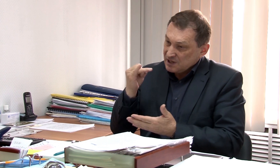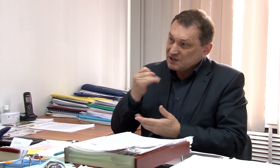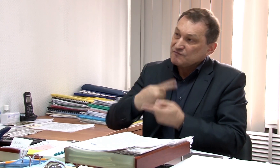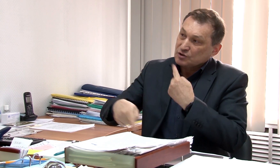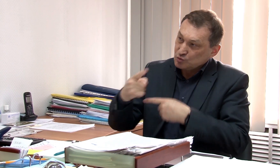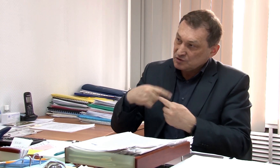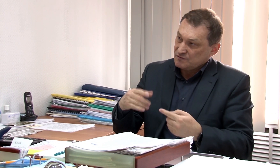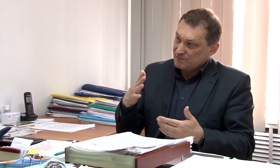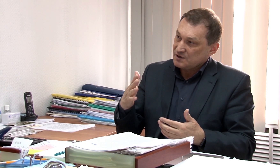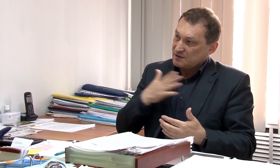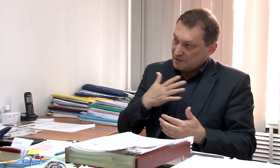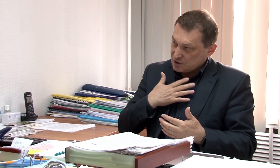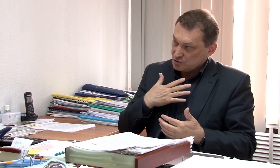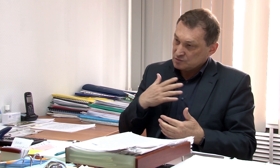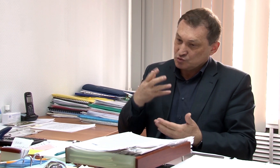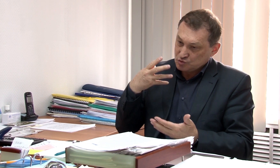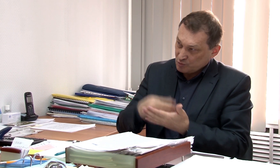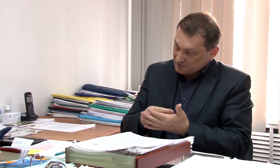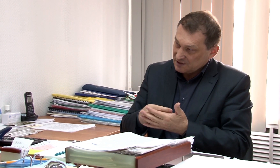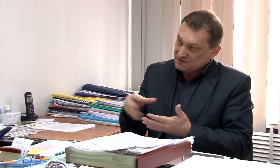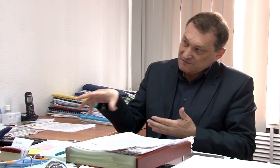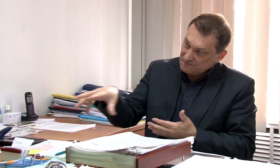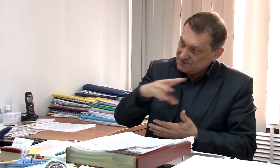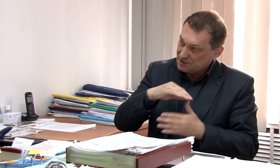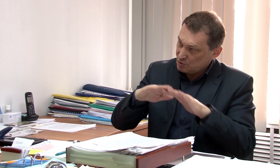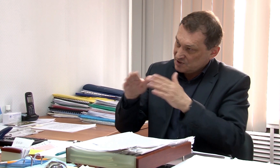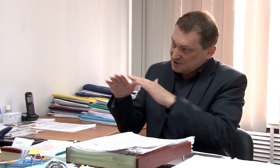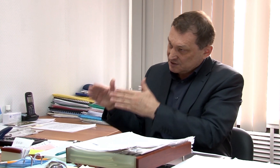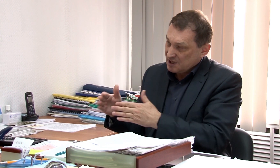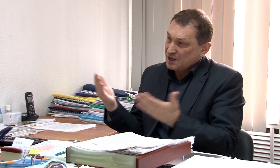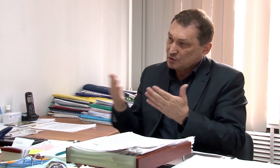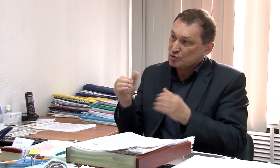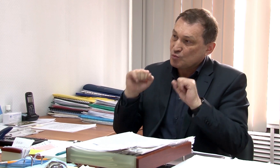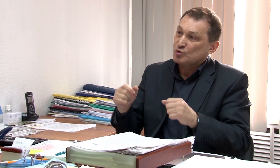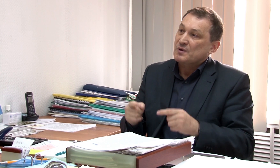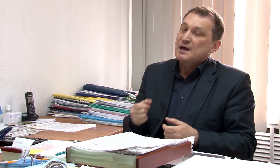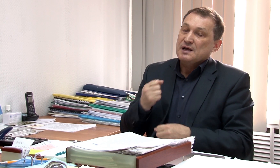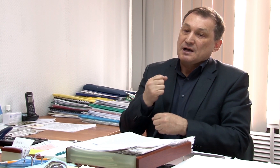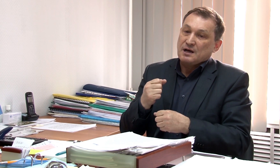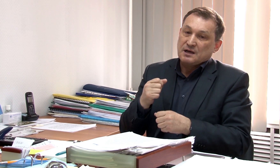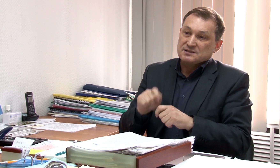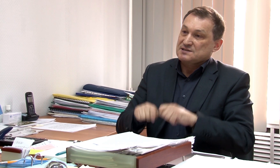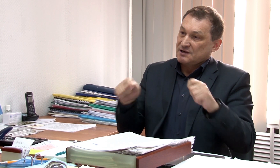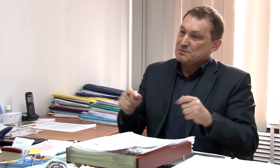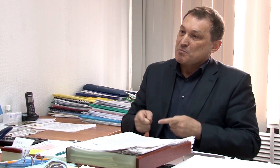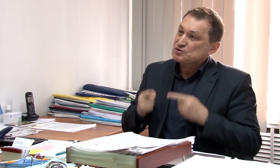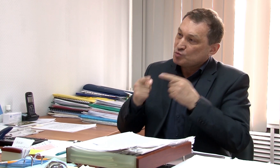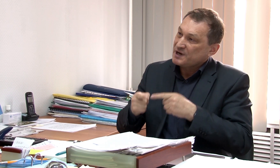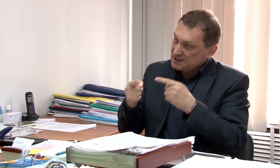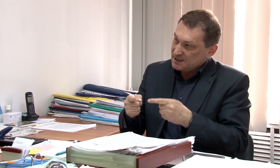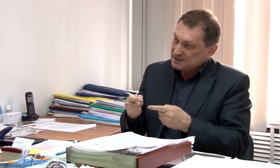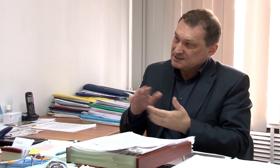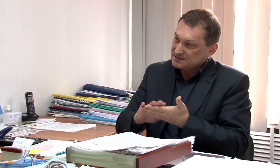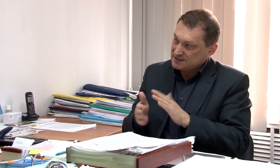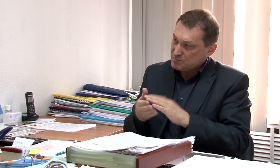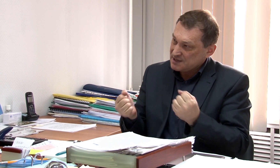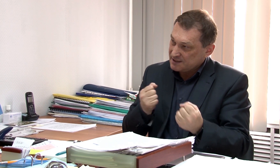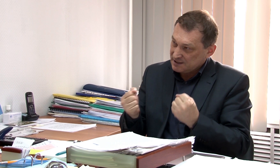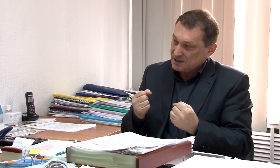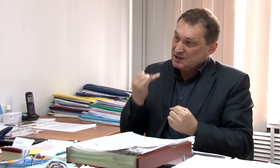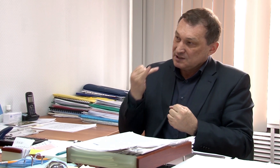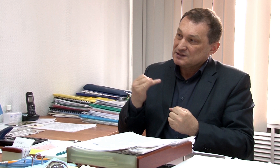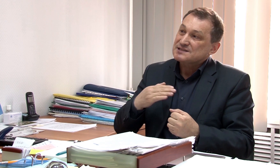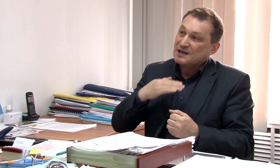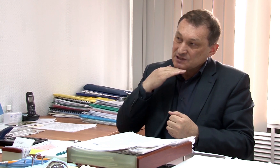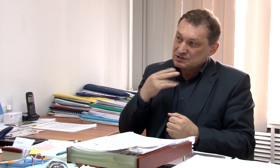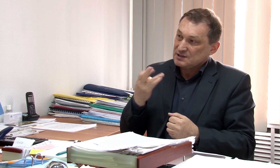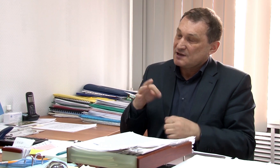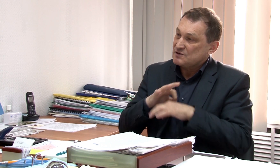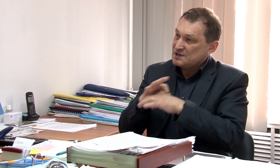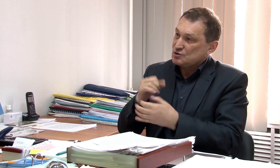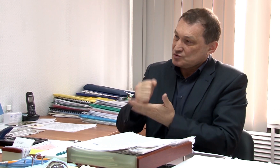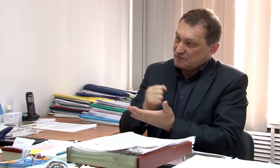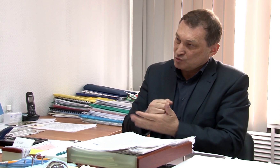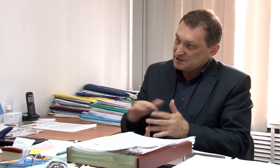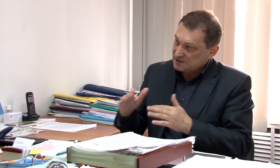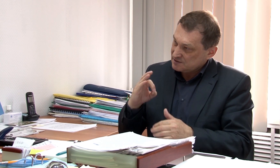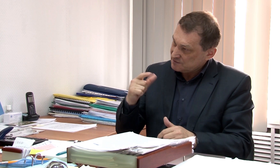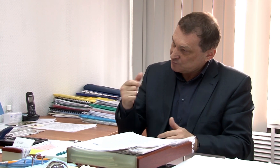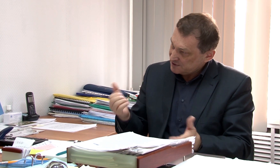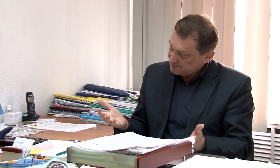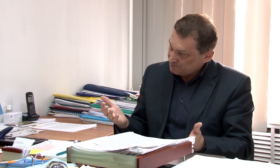и вернуть в наше распоряжение все объекты, которые могут приносить доходы - стабильные, достаточные для ведения уставной деятельности ВОГ.